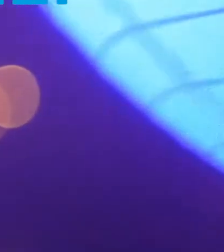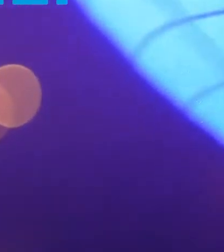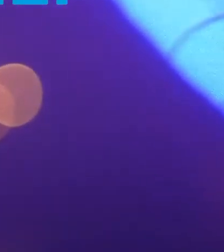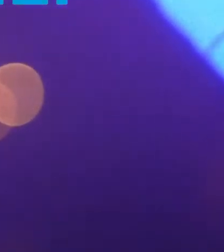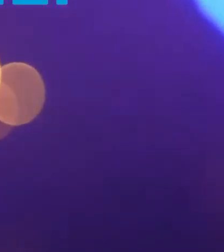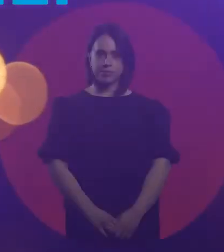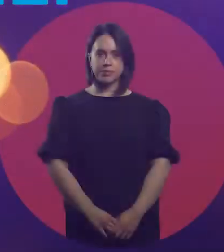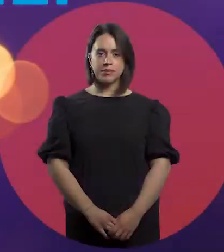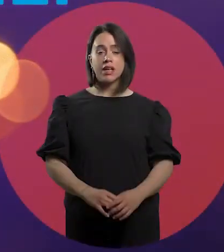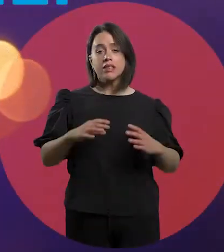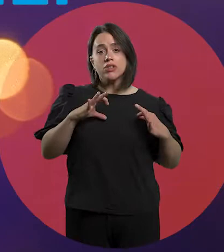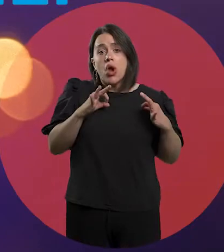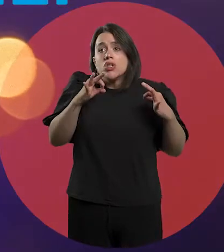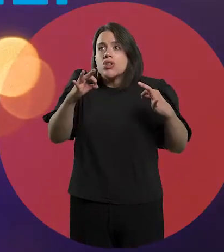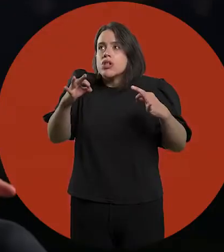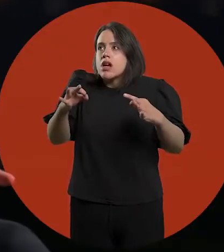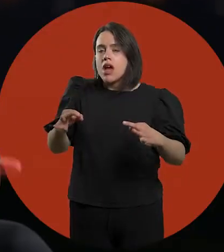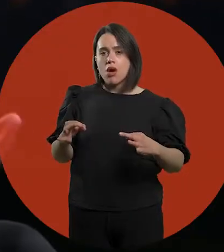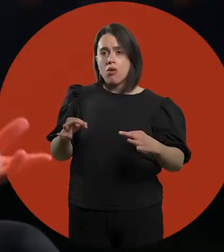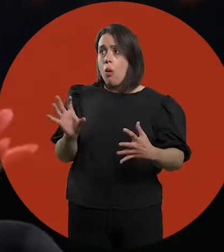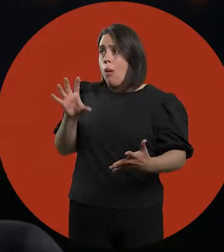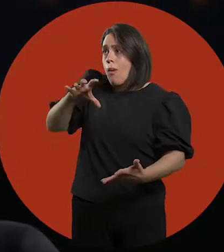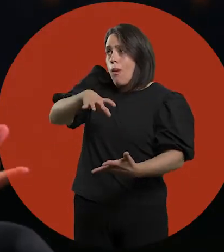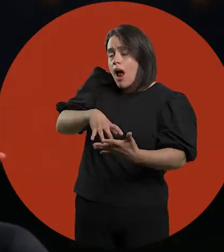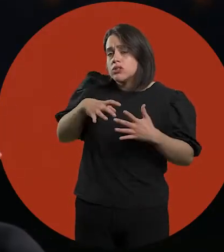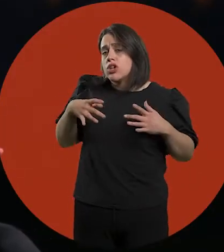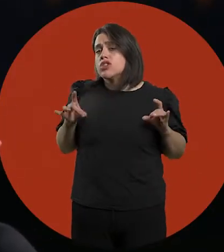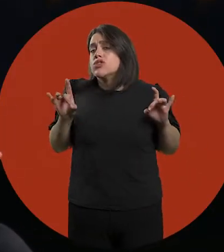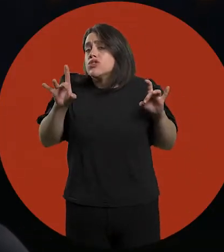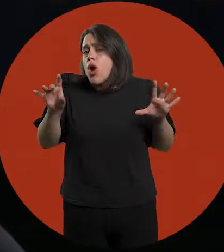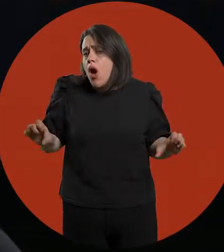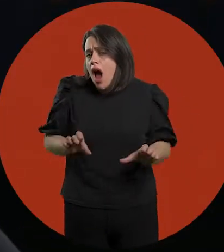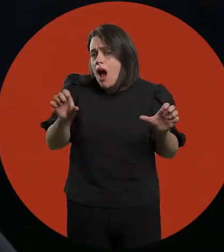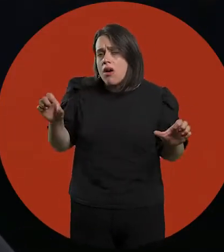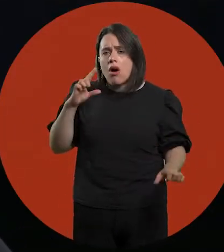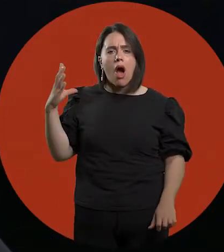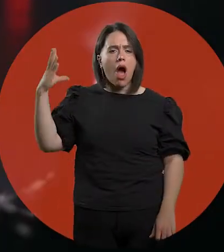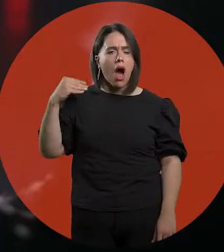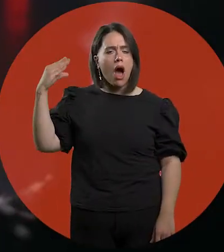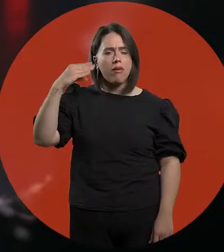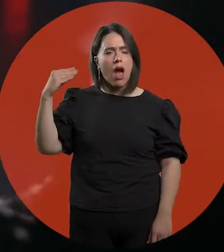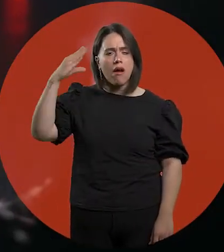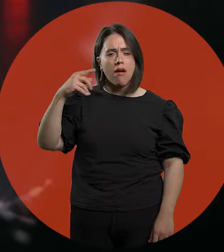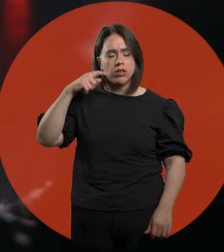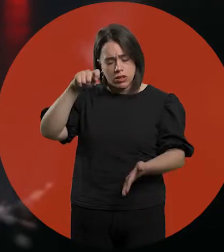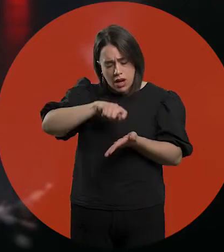Si yo llego a un lugar donde sé que lo único que voy a tener que hacer es escuchar dictados y escribir y nada más,